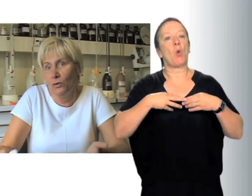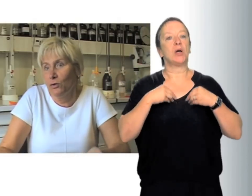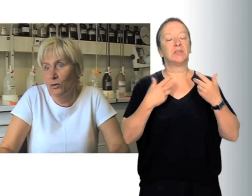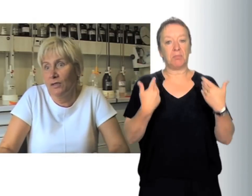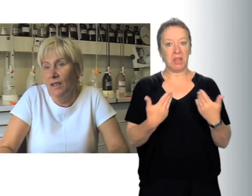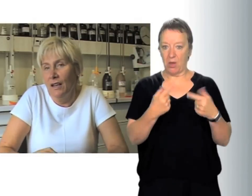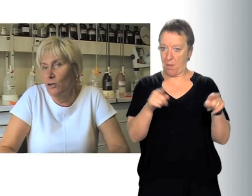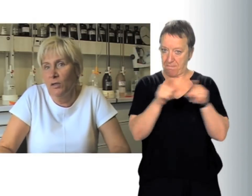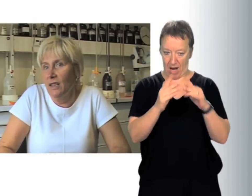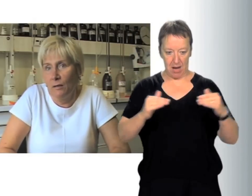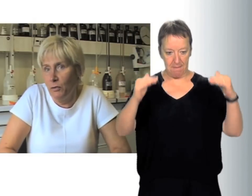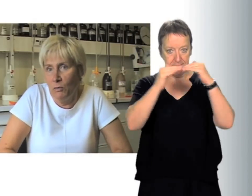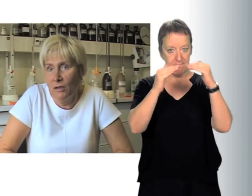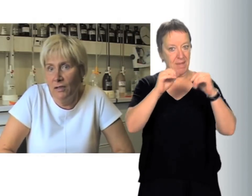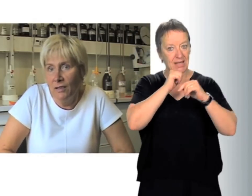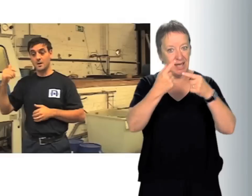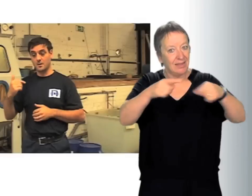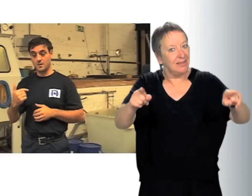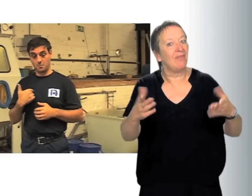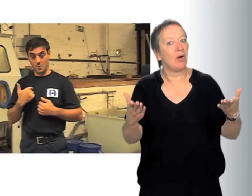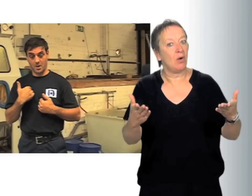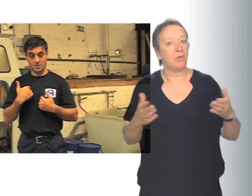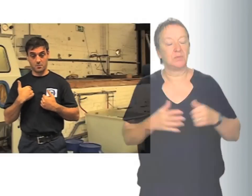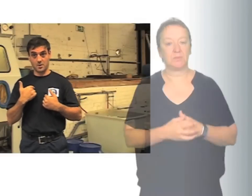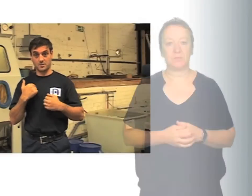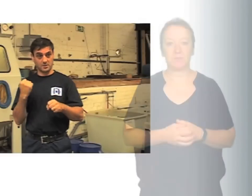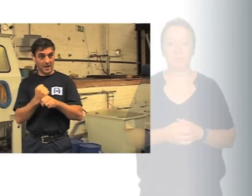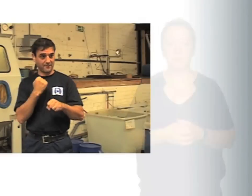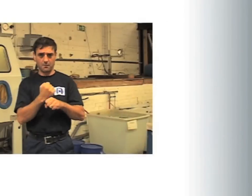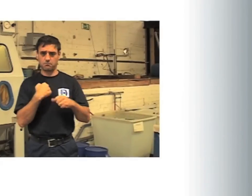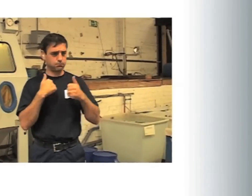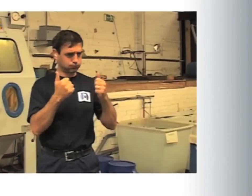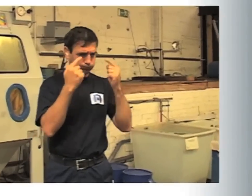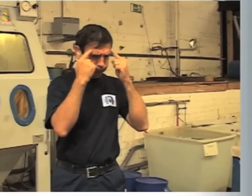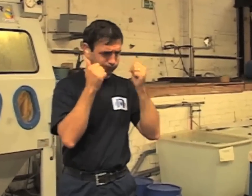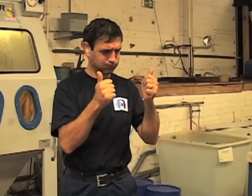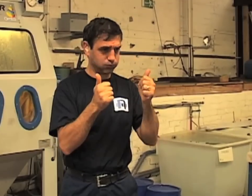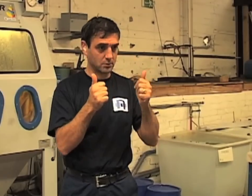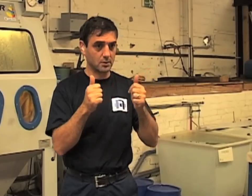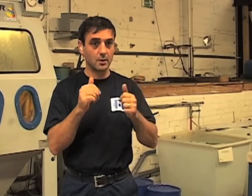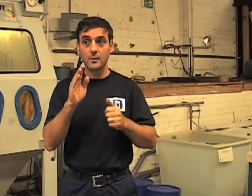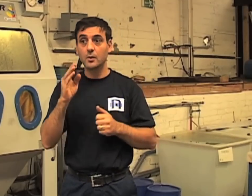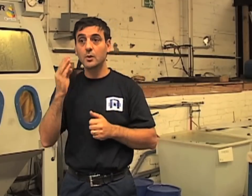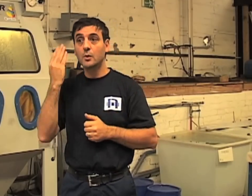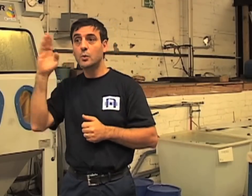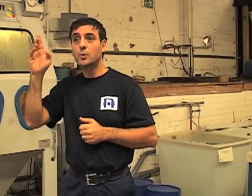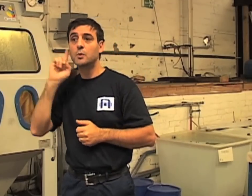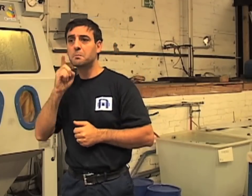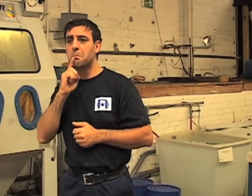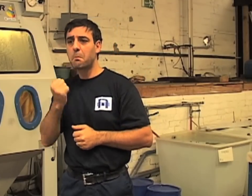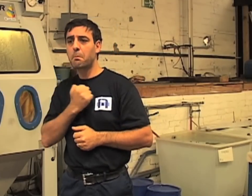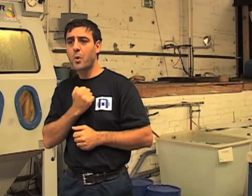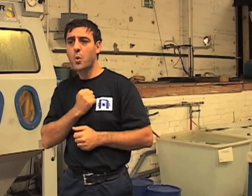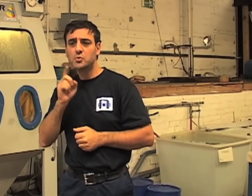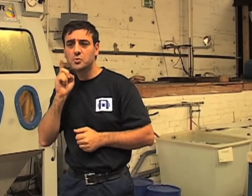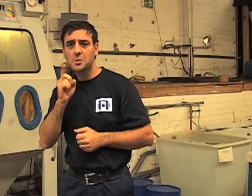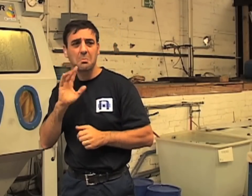et une qui ne l'est pas. Elles sont égales pour moi. Je fais du bon travail dans l'entreprise. Même si les entendants ont peur d'engager des sourds